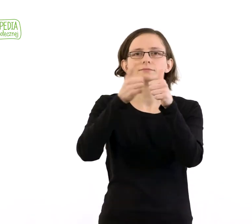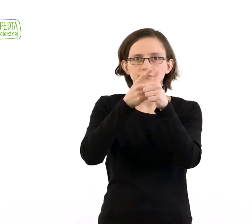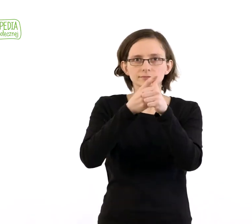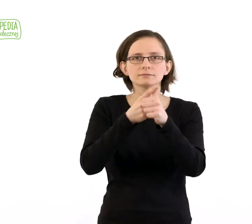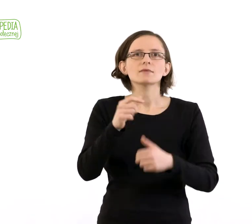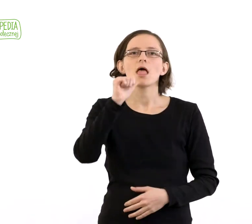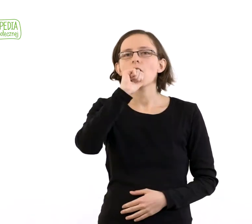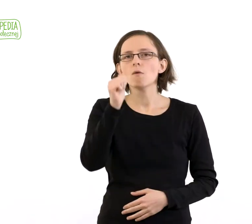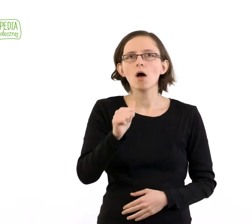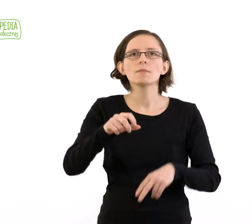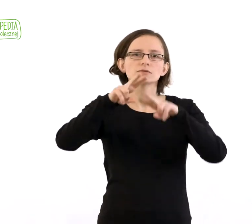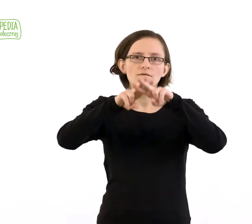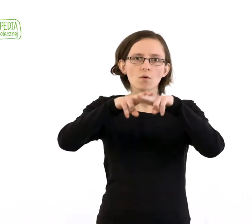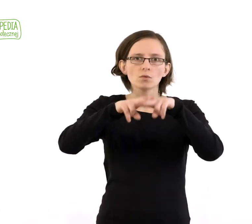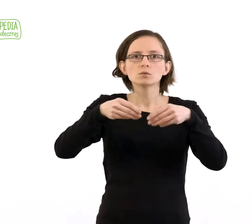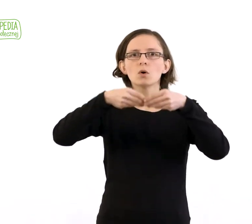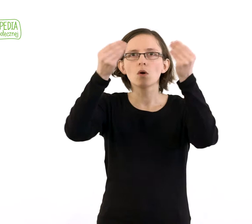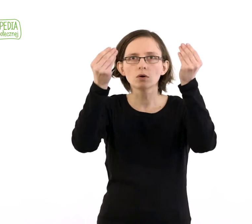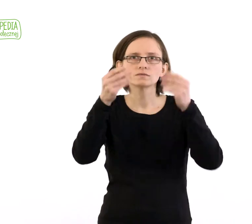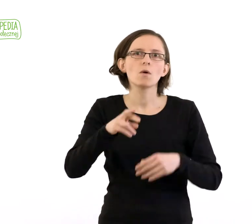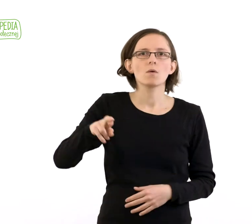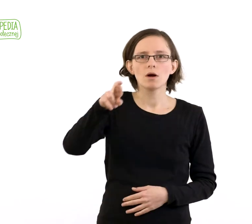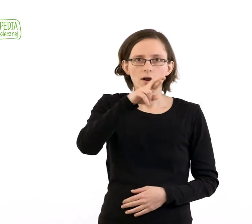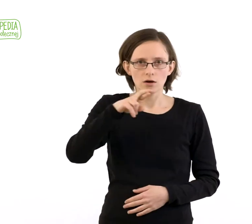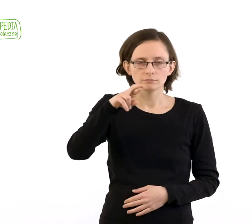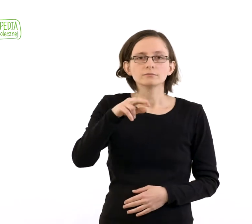1. Europejski Fundusz Rozwoju Regionalnego